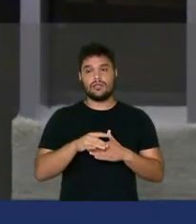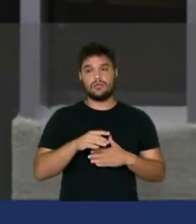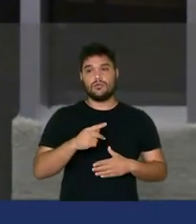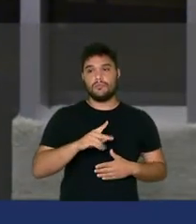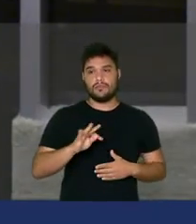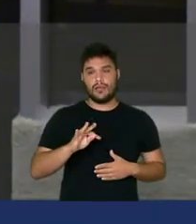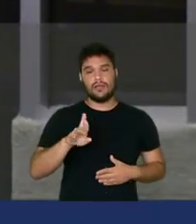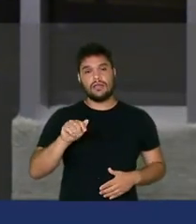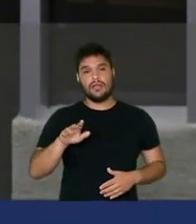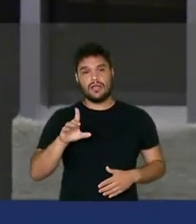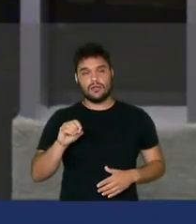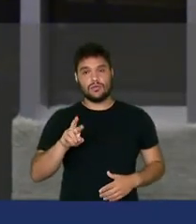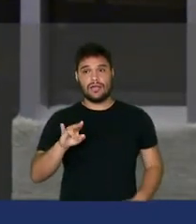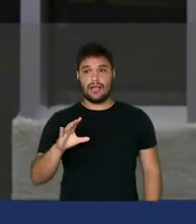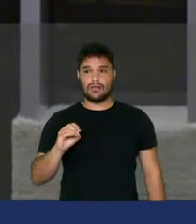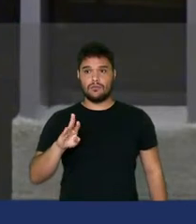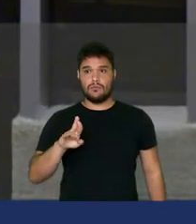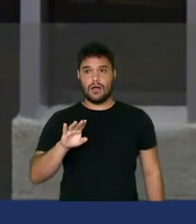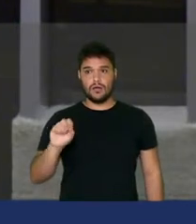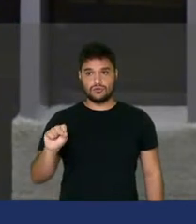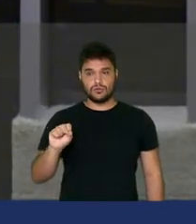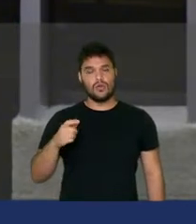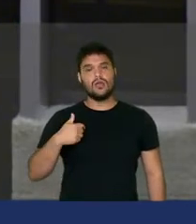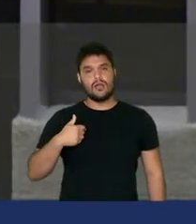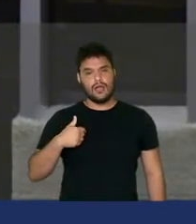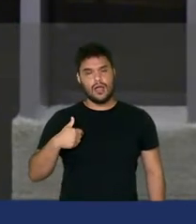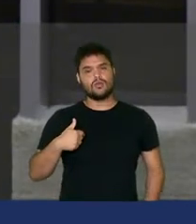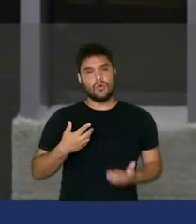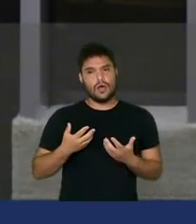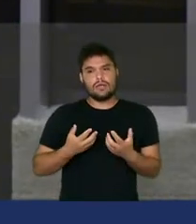NEGOCIADO COM O LÍDER DO PT E O DEPUTADO DO GOVERNO RICARDO BARROS. EU ESTOU, PORTANTO,